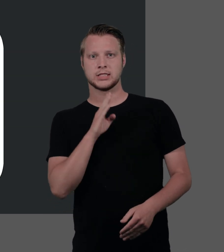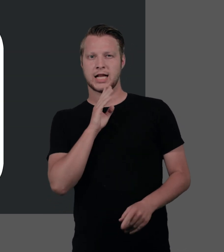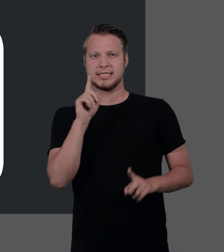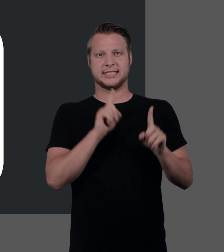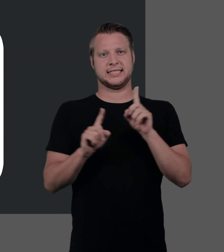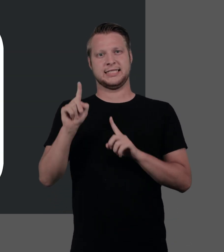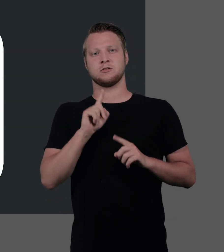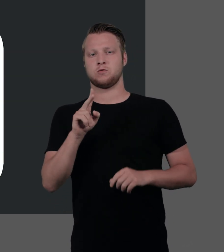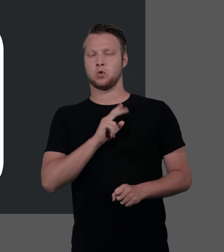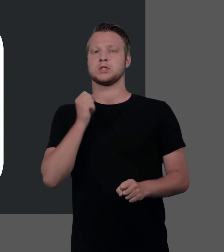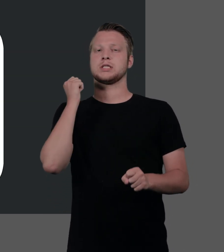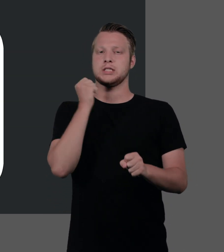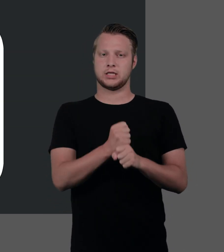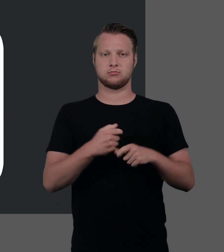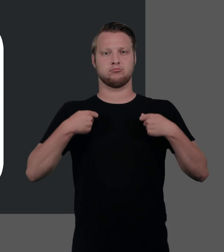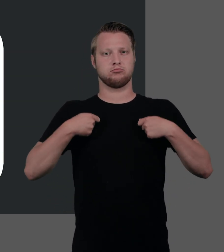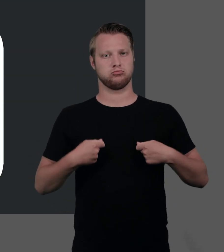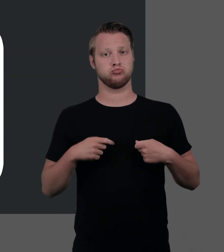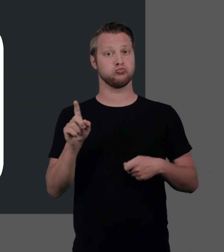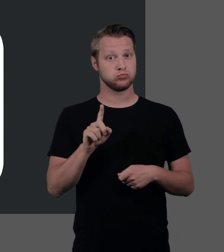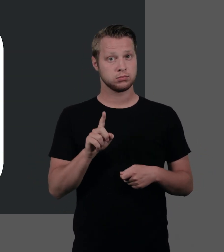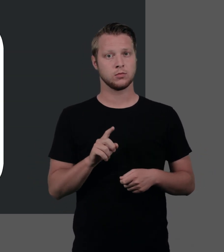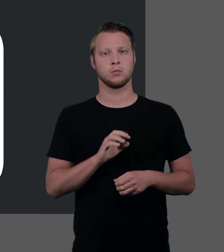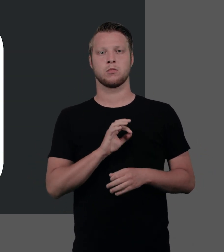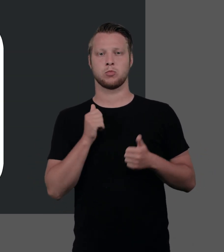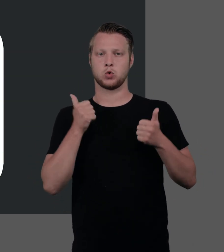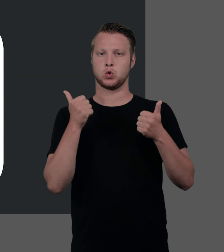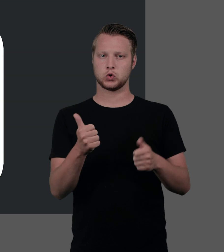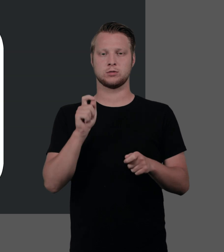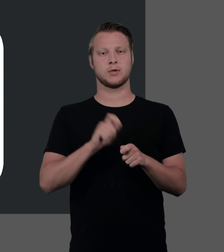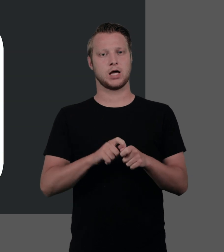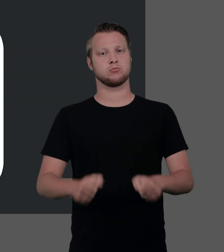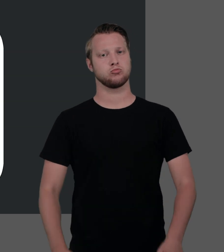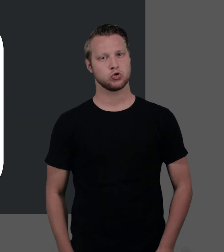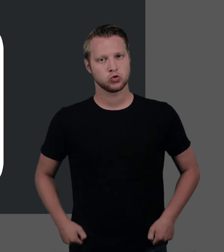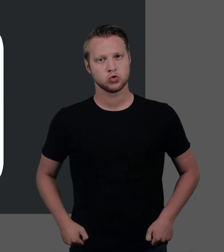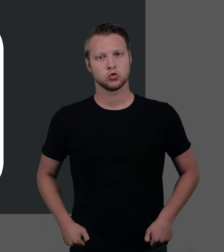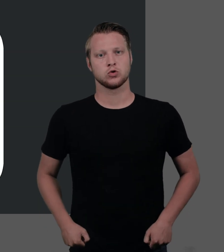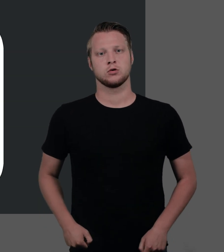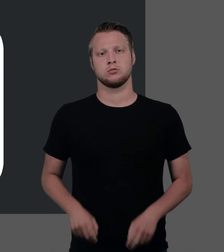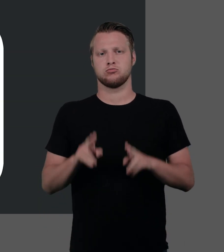Je kunt nooit fout gaan met een mooie jeans,